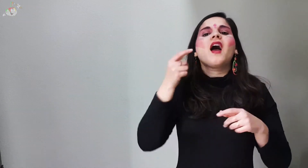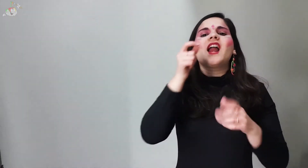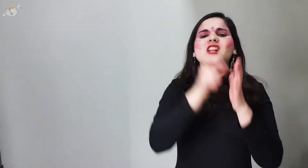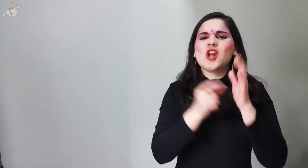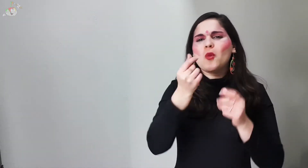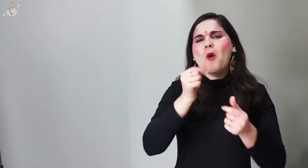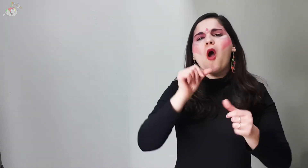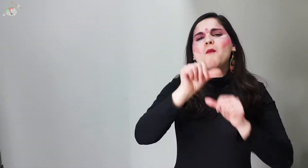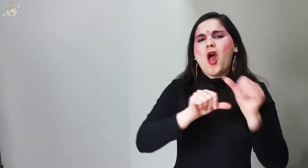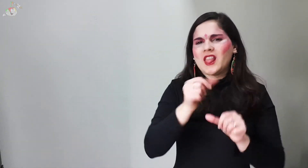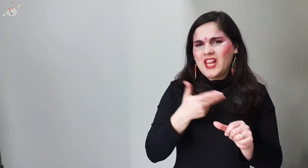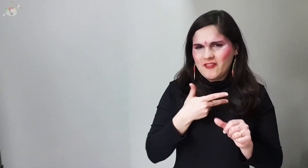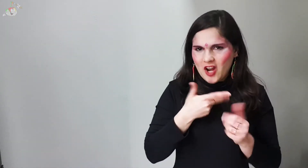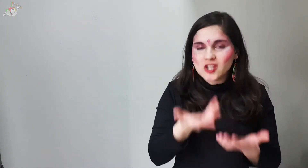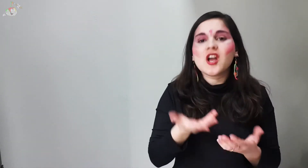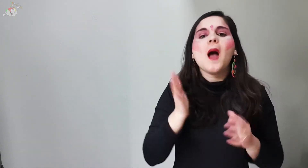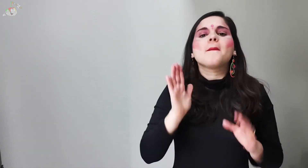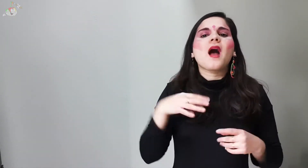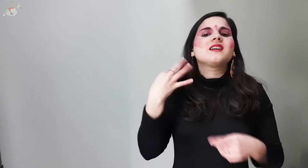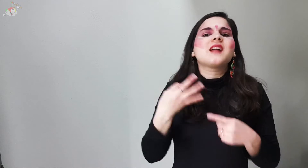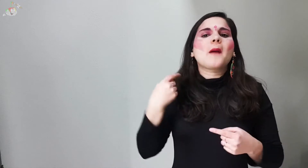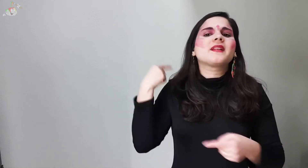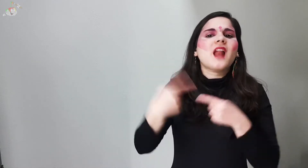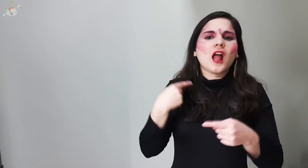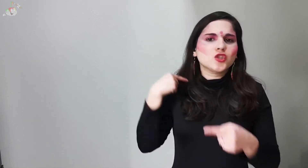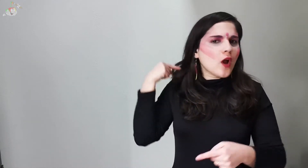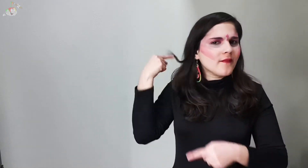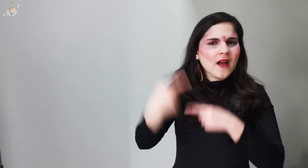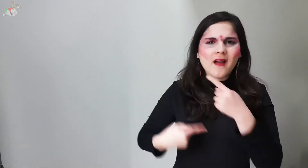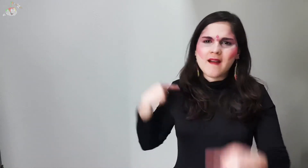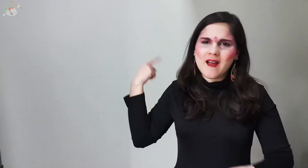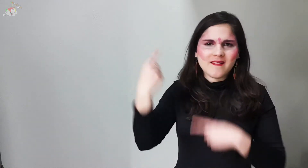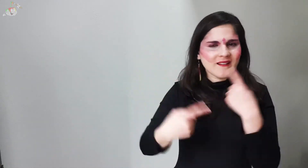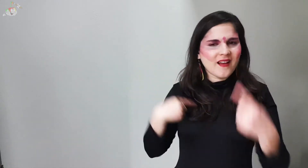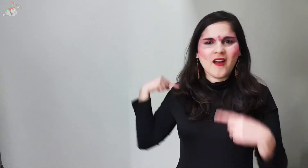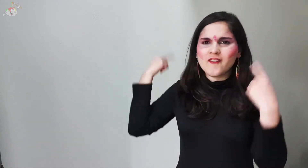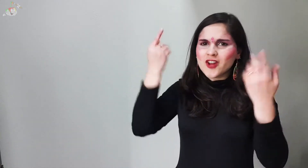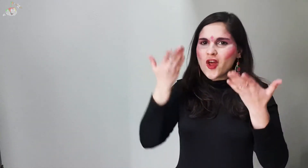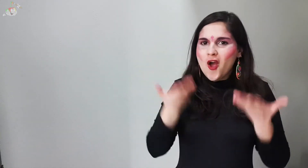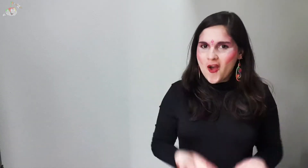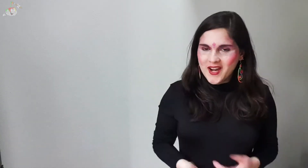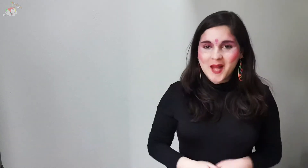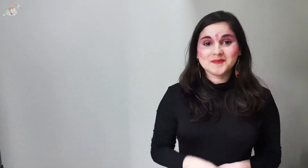Anche la ricetta ha subito piccole modifiche, ma hanno sempre continuato la tradizione.